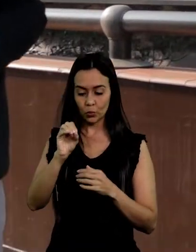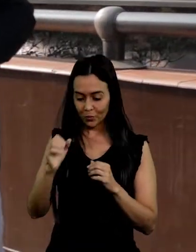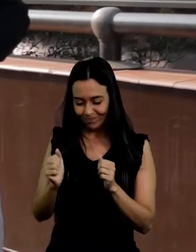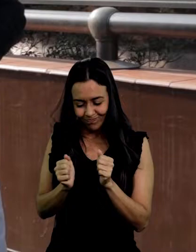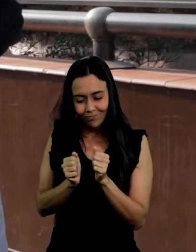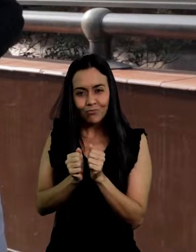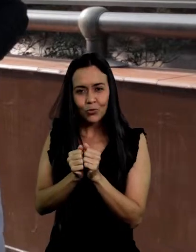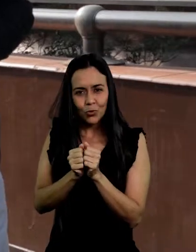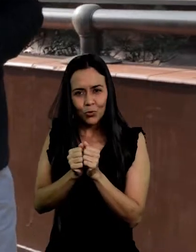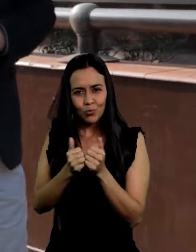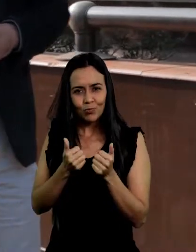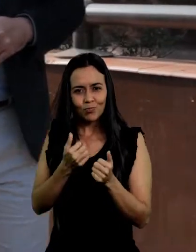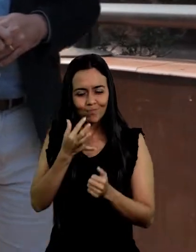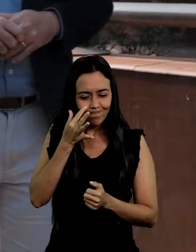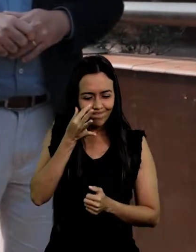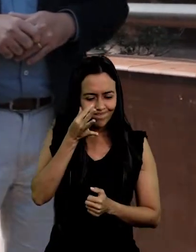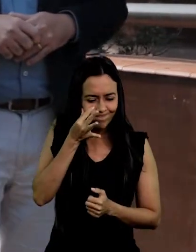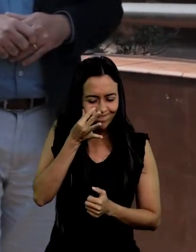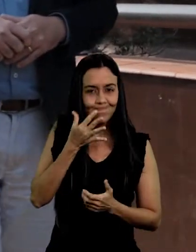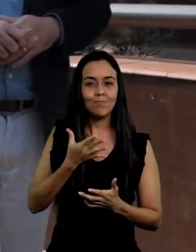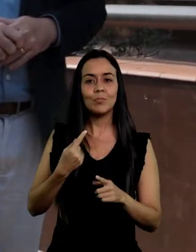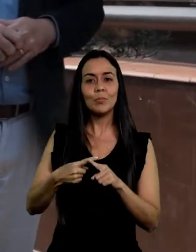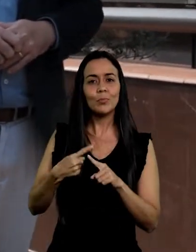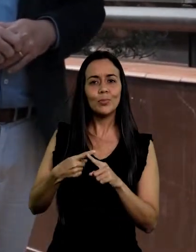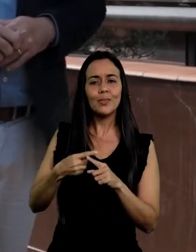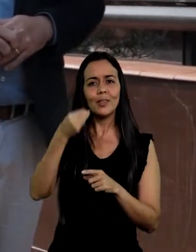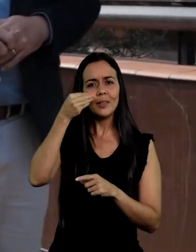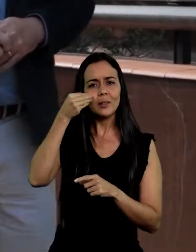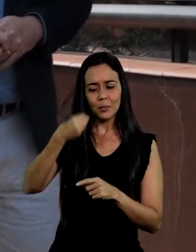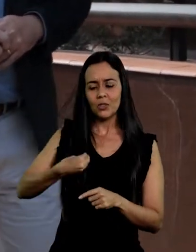é algo que vem da nossa experiência, desde